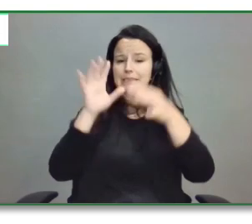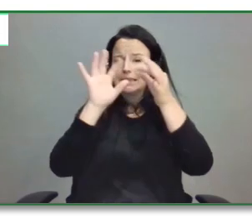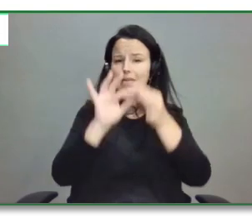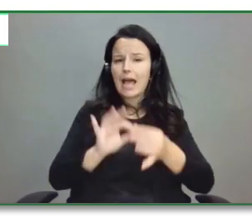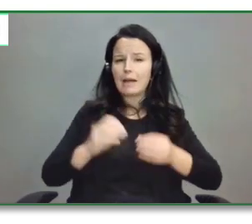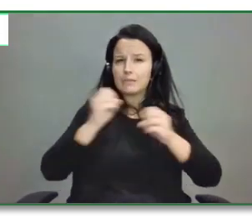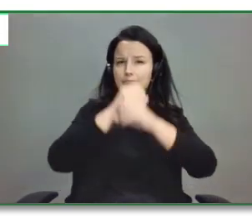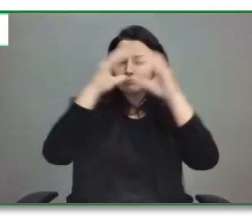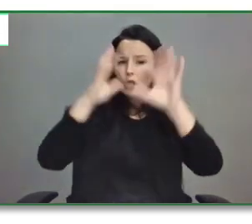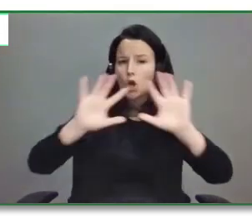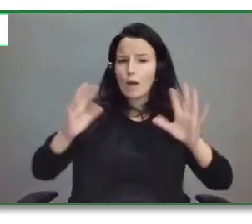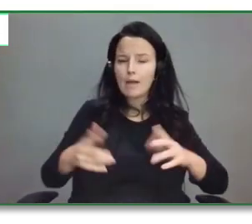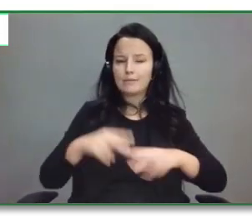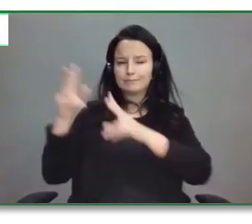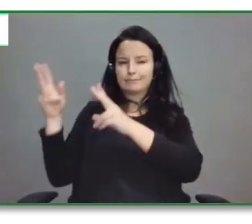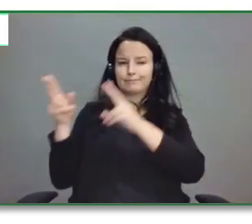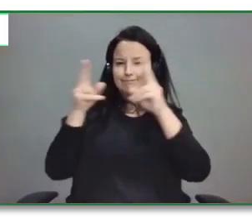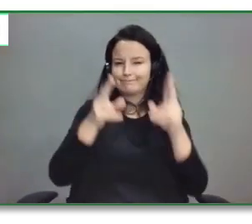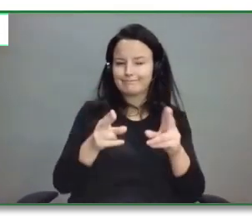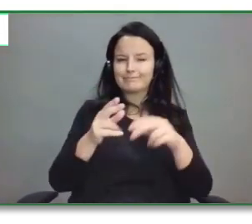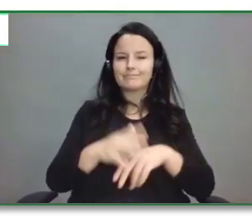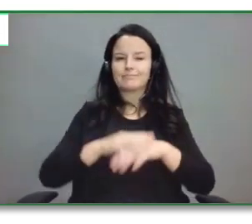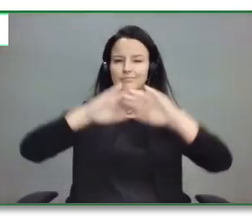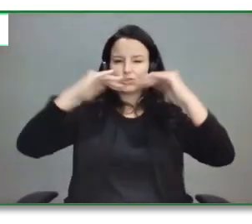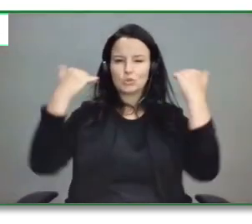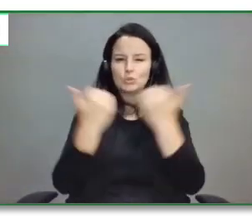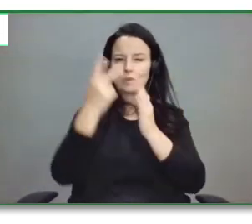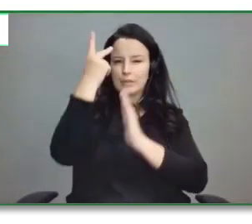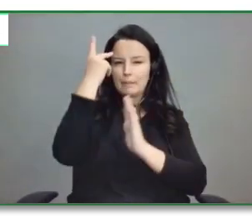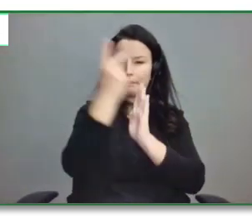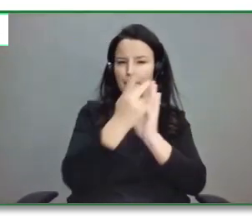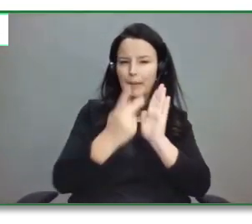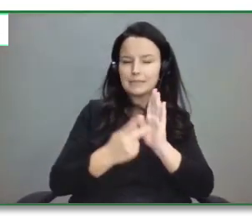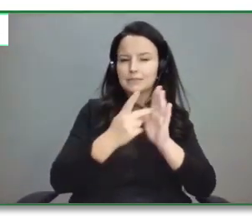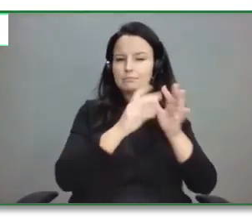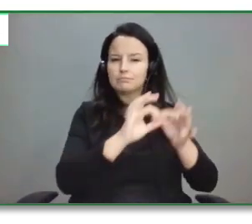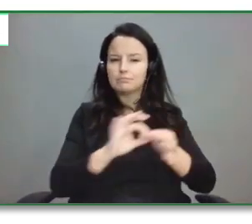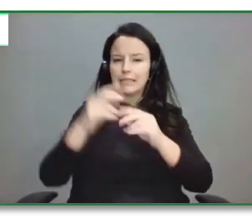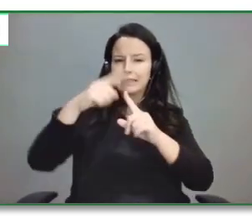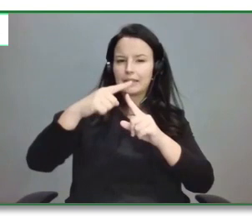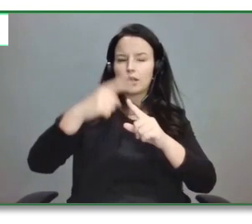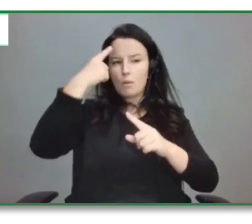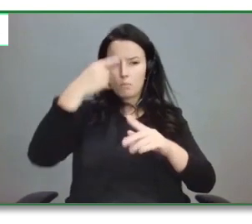je cite l’ensible des principes et des techniques qui permettent aux personnes